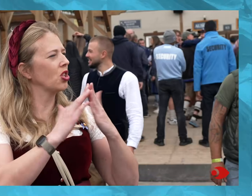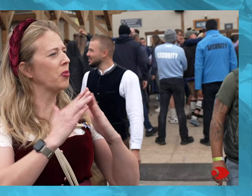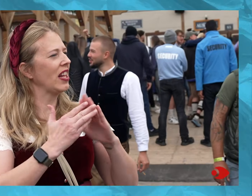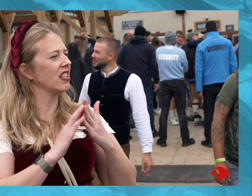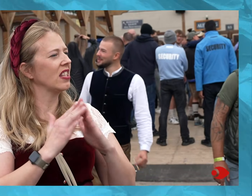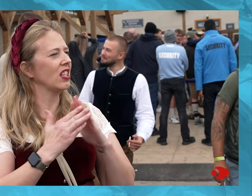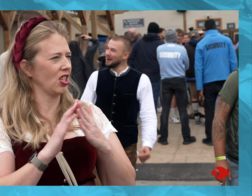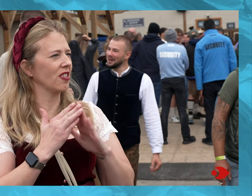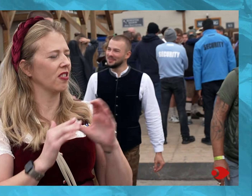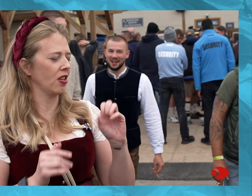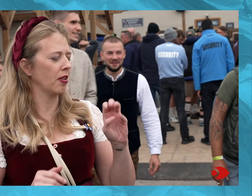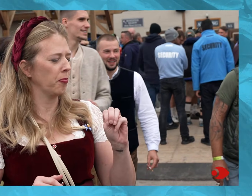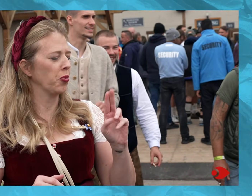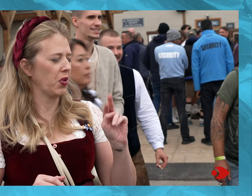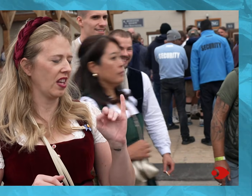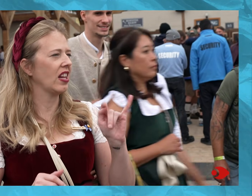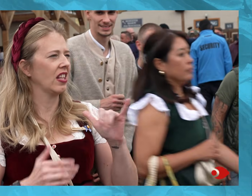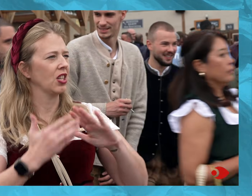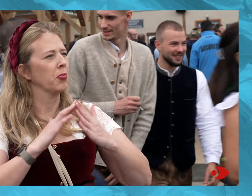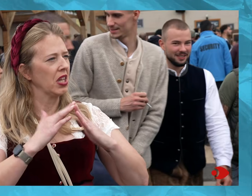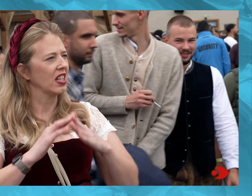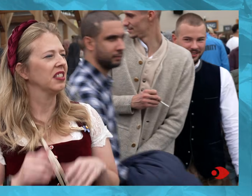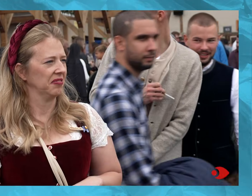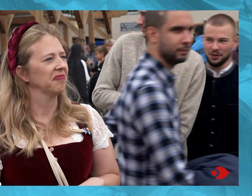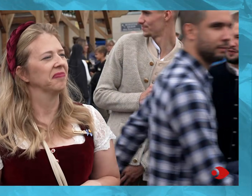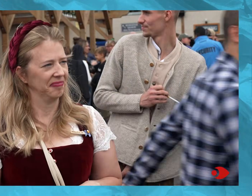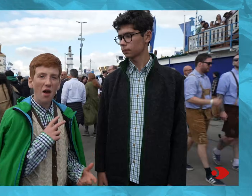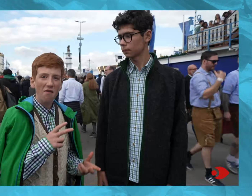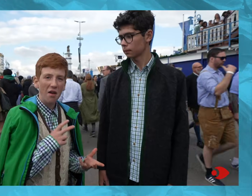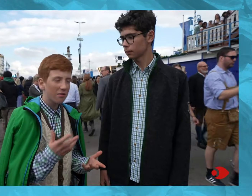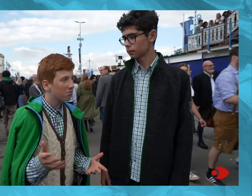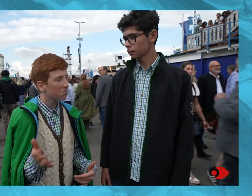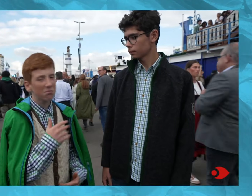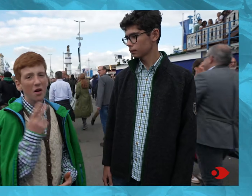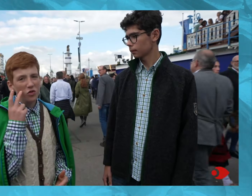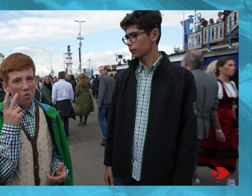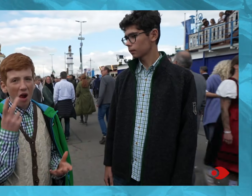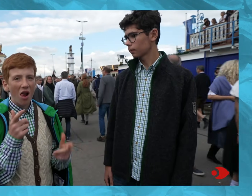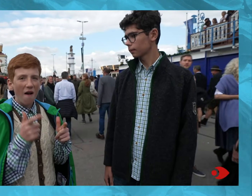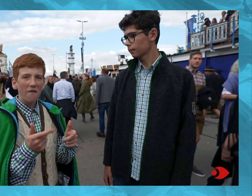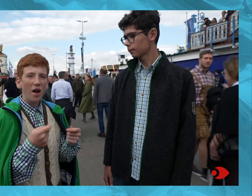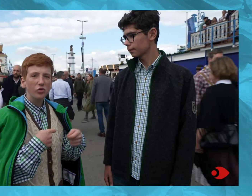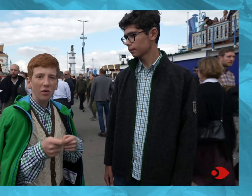Community? That's how we sign it: Community. Weil wir nicht nur warten wollen,